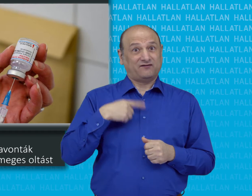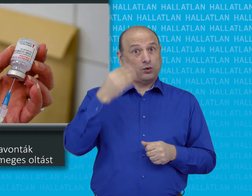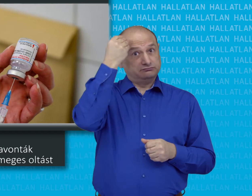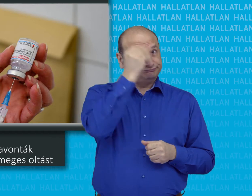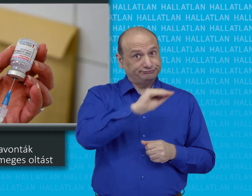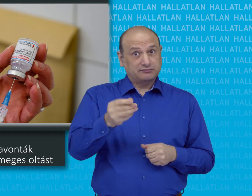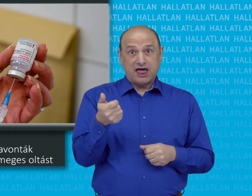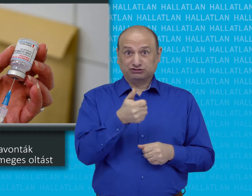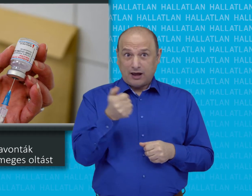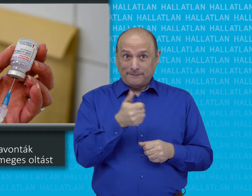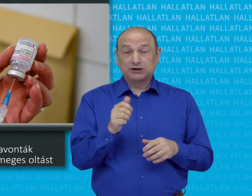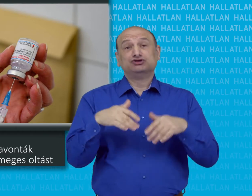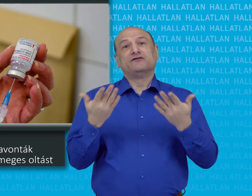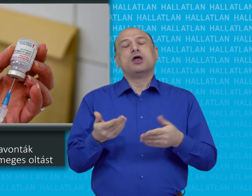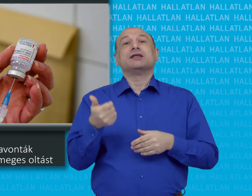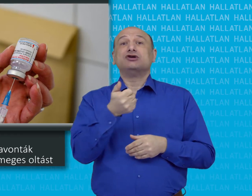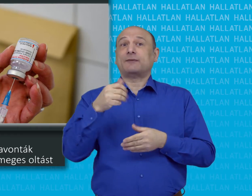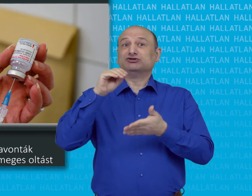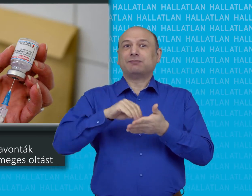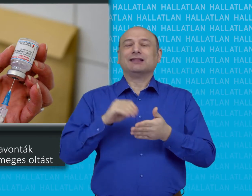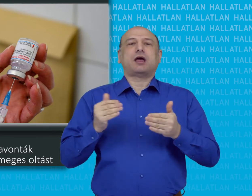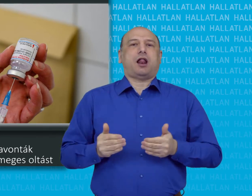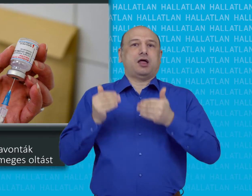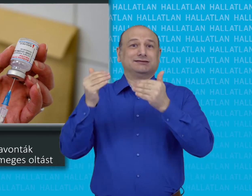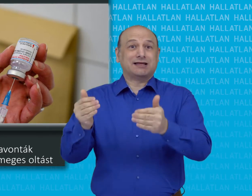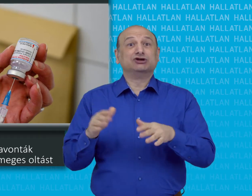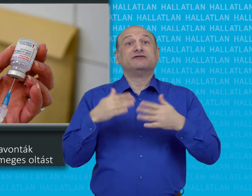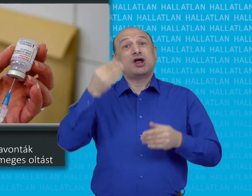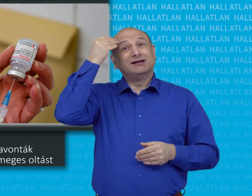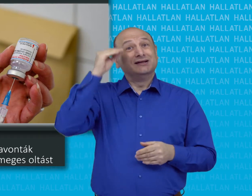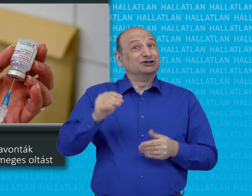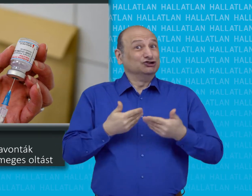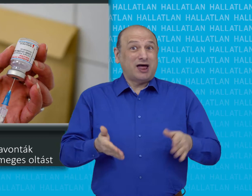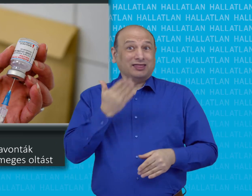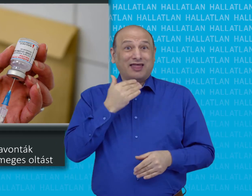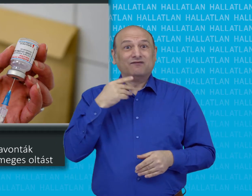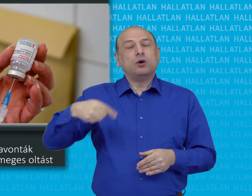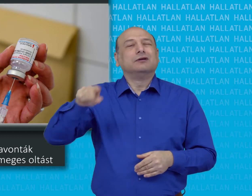akik vagy nem értesültek a halasztásról, vagy pedig úgy gondolták,